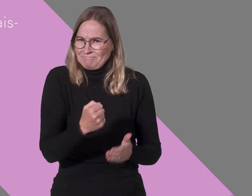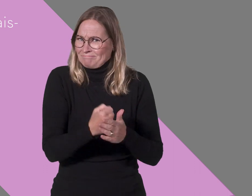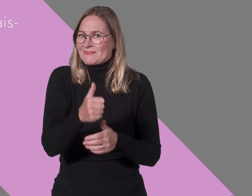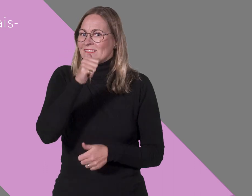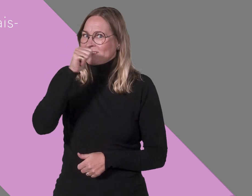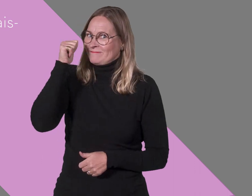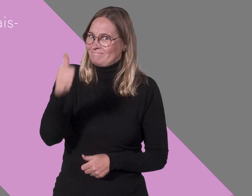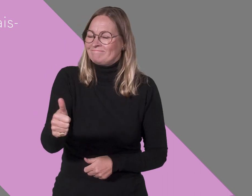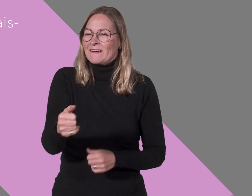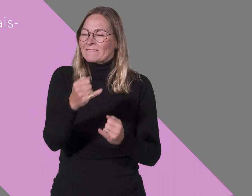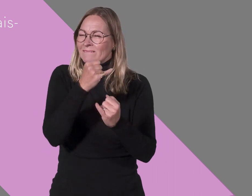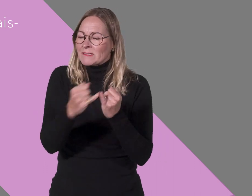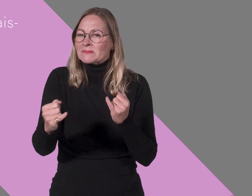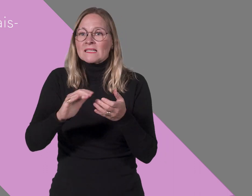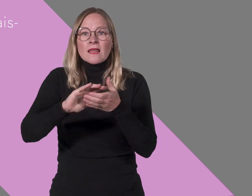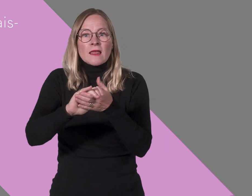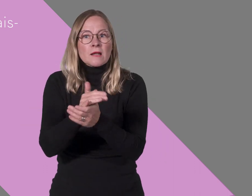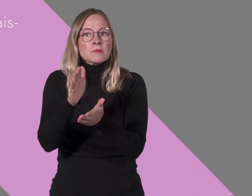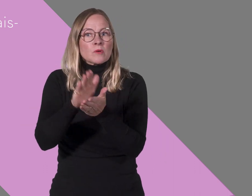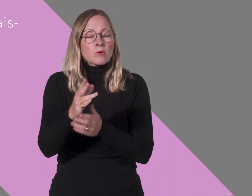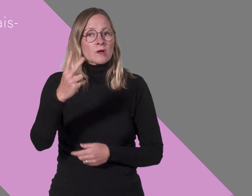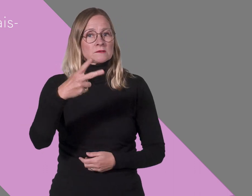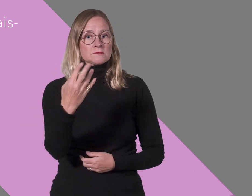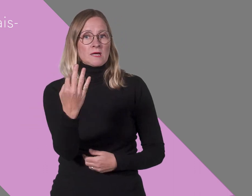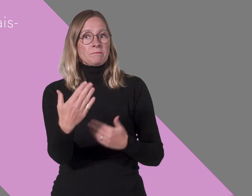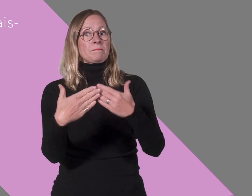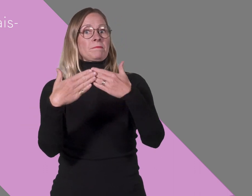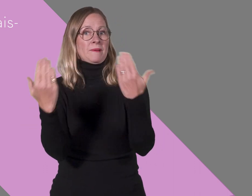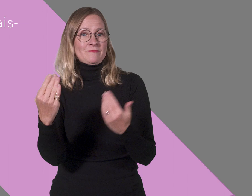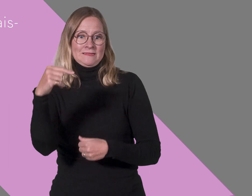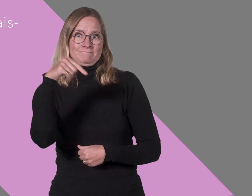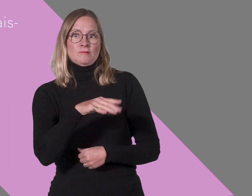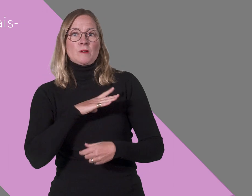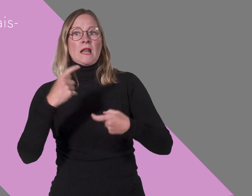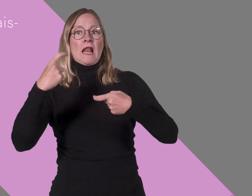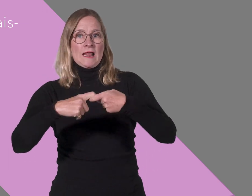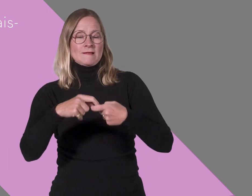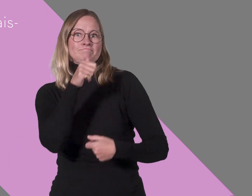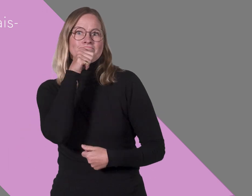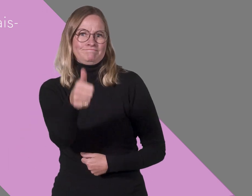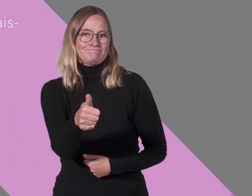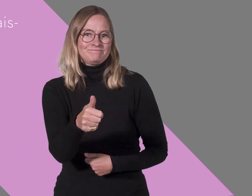joten ilmoittaudu viimeistään 28.2. alla olevan linkin kautta!